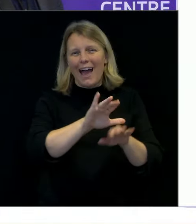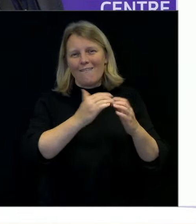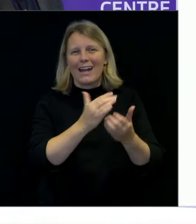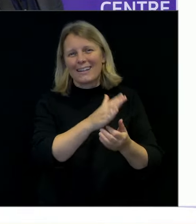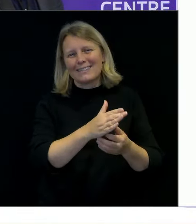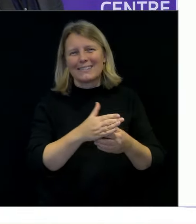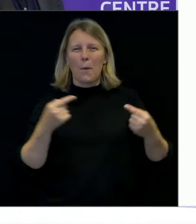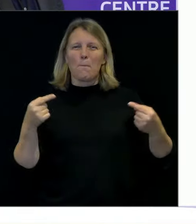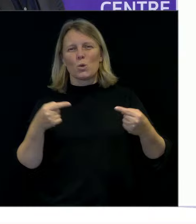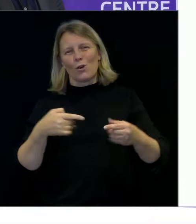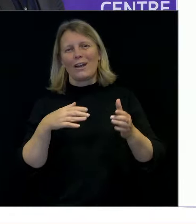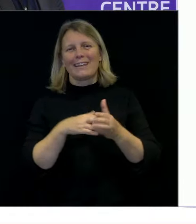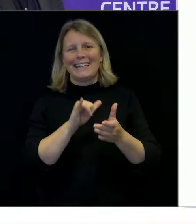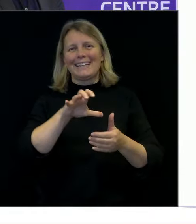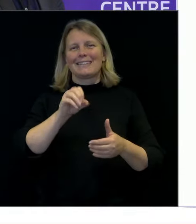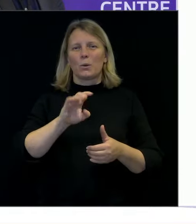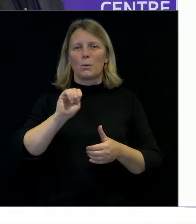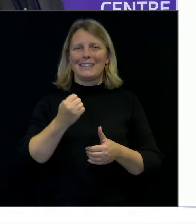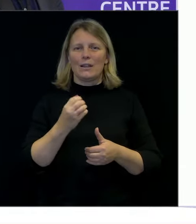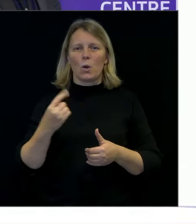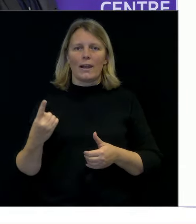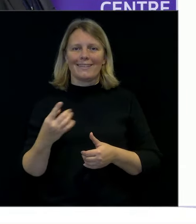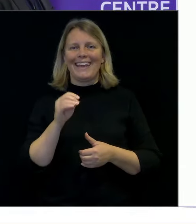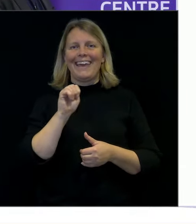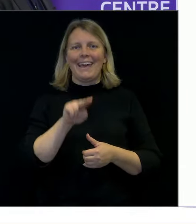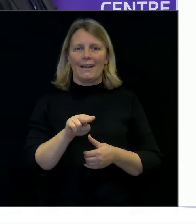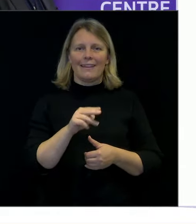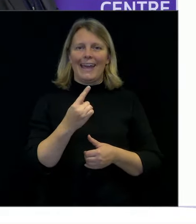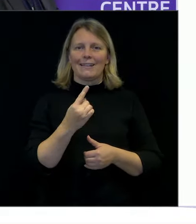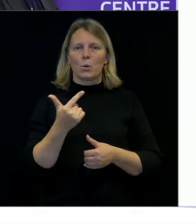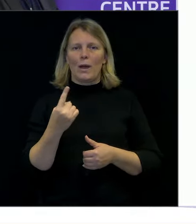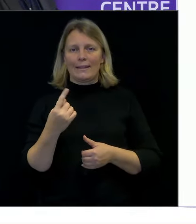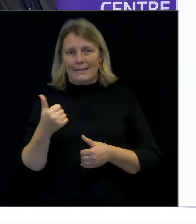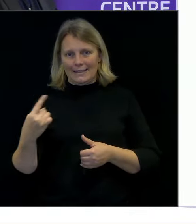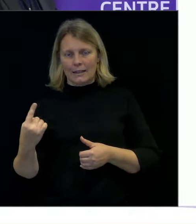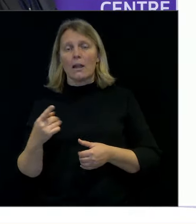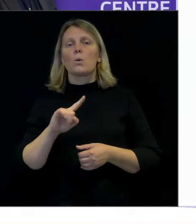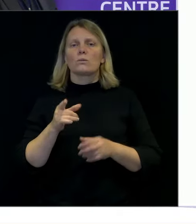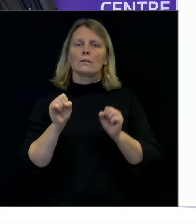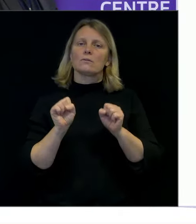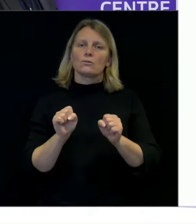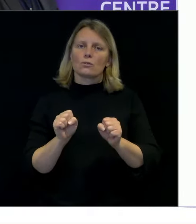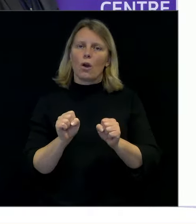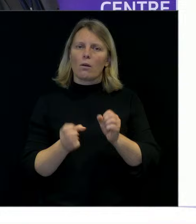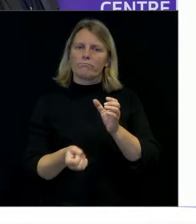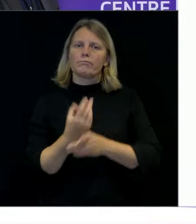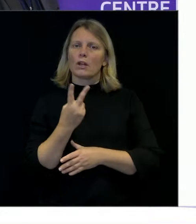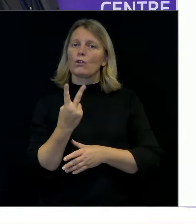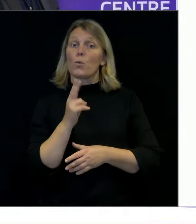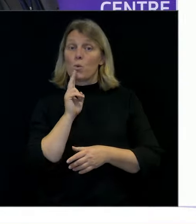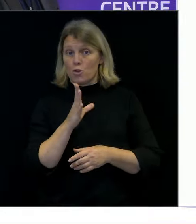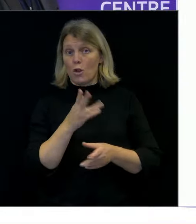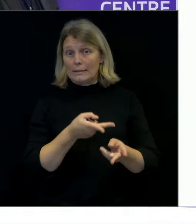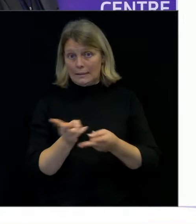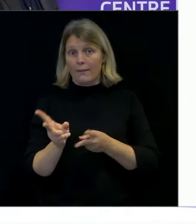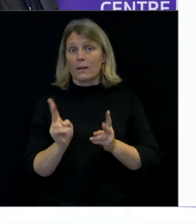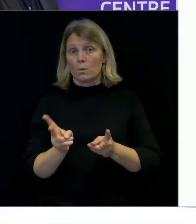design som revideras, där har vi EN671